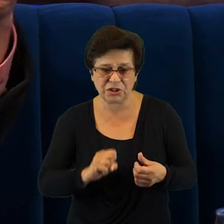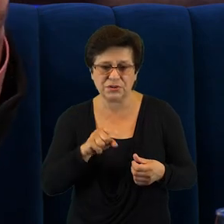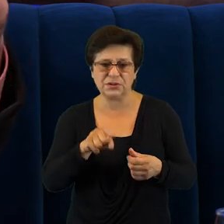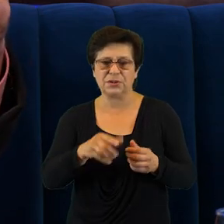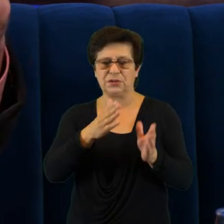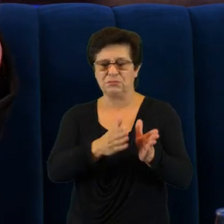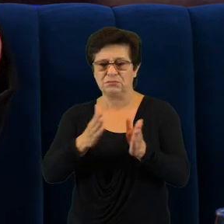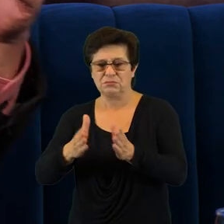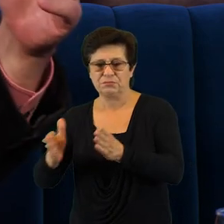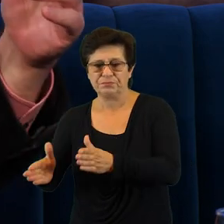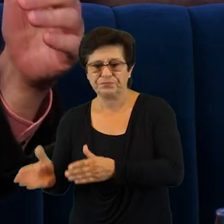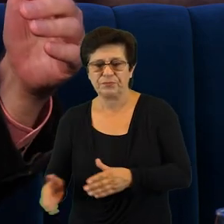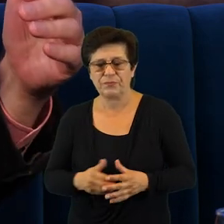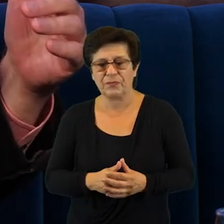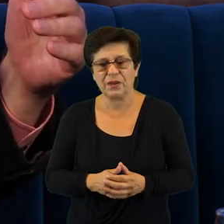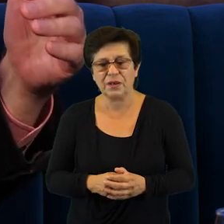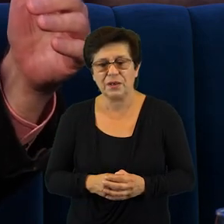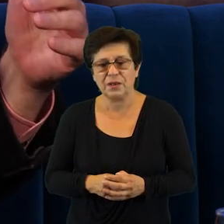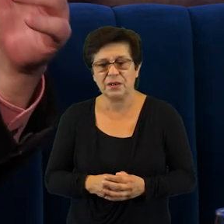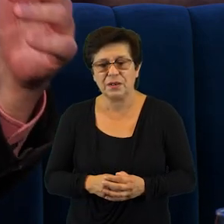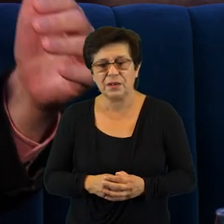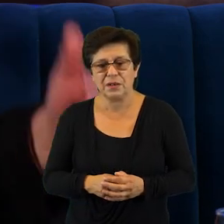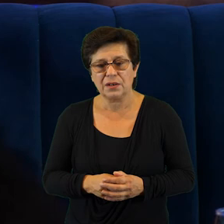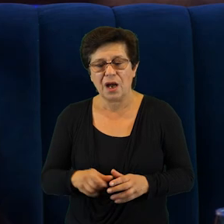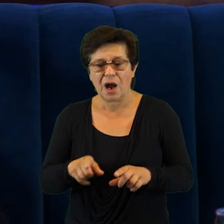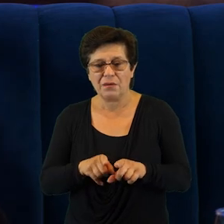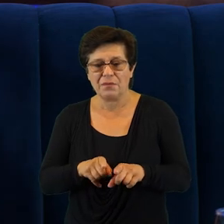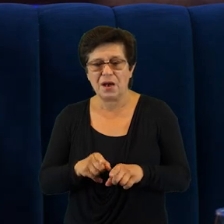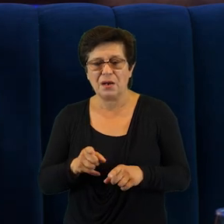Artur Międzyrzeczki, bracia Kazimierz i Marian Brandysowie